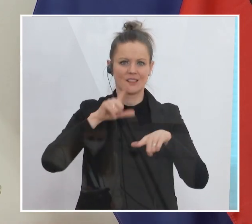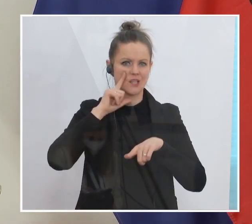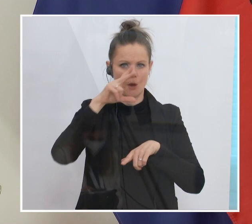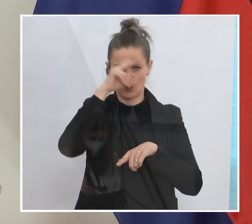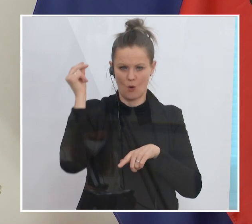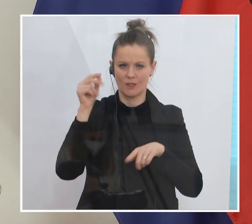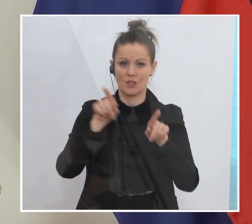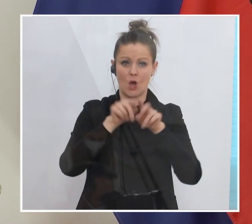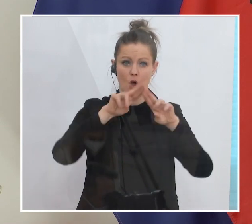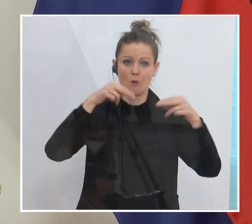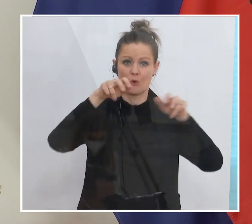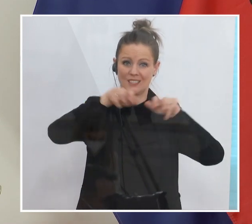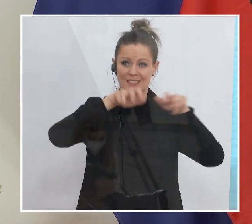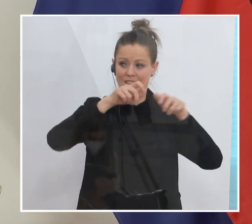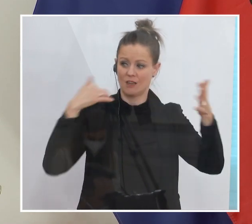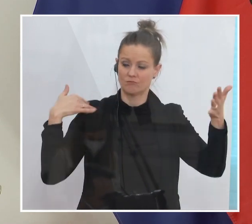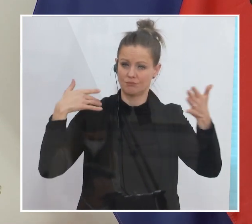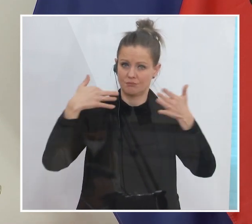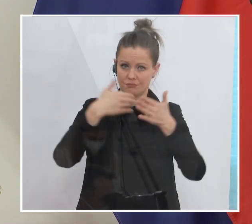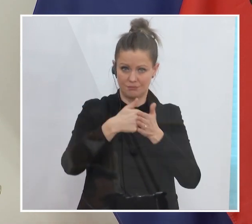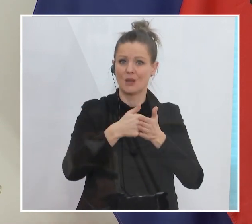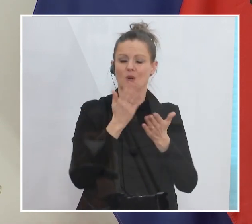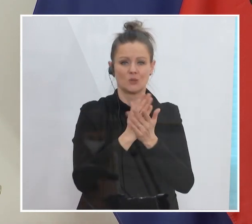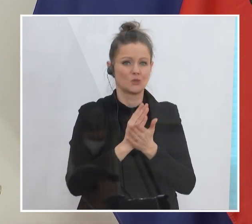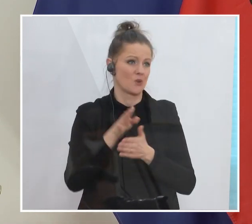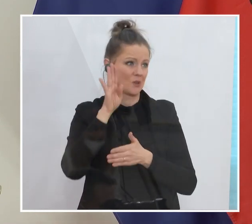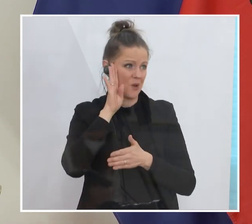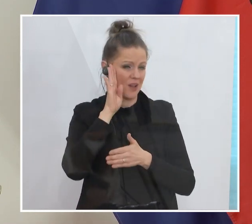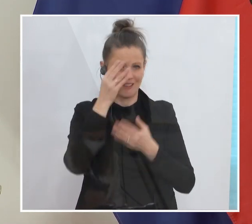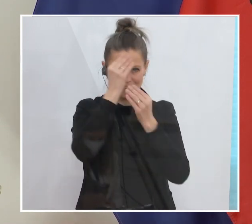die Bundesregierung in den letzten Wochen auch gehört. Es wird im Außenbereich leichter sein,